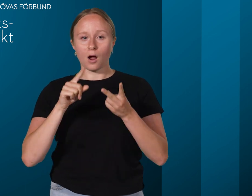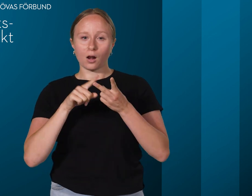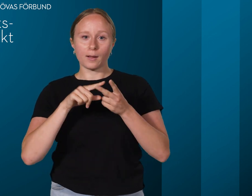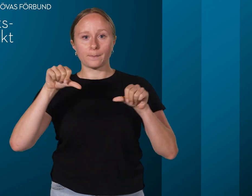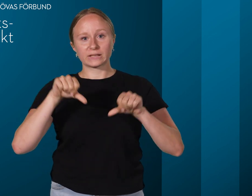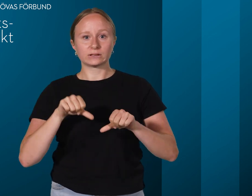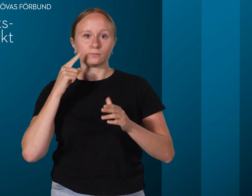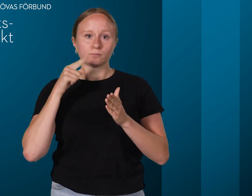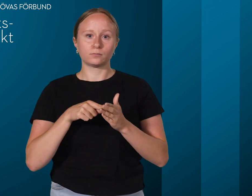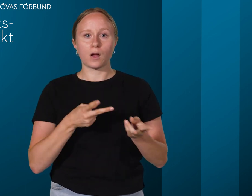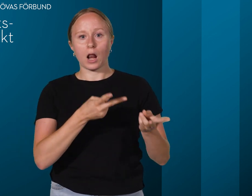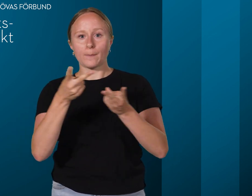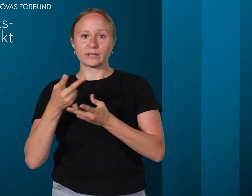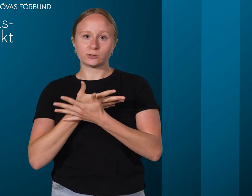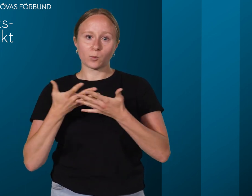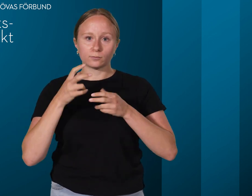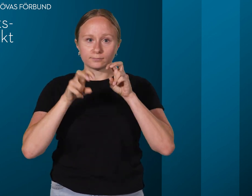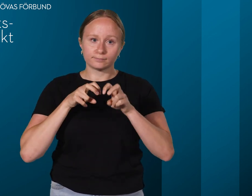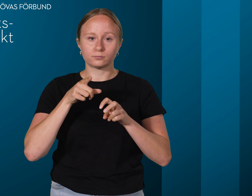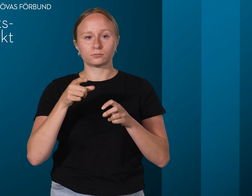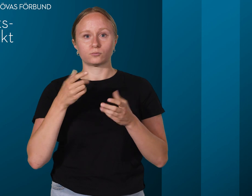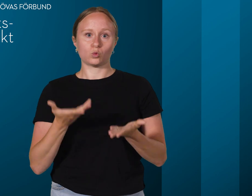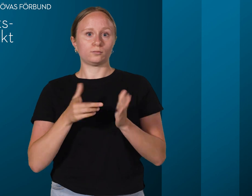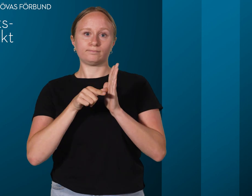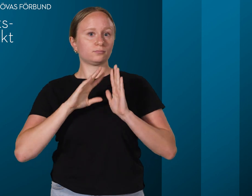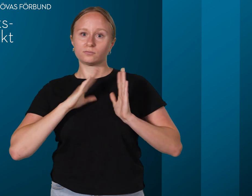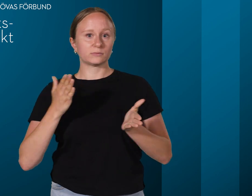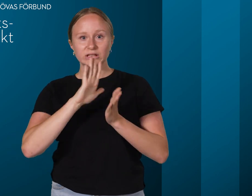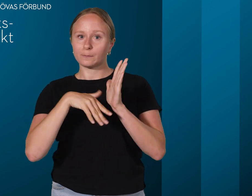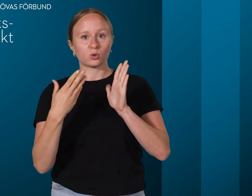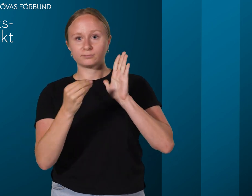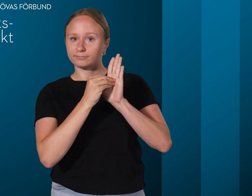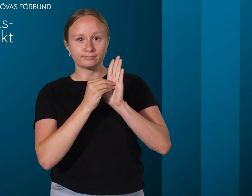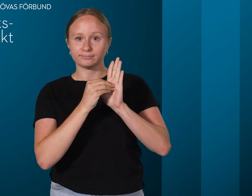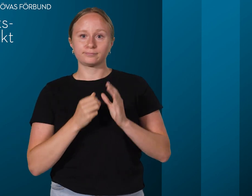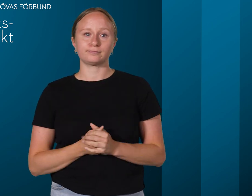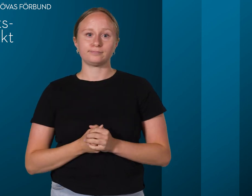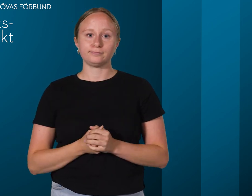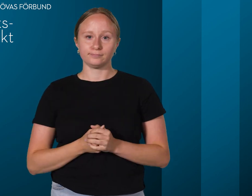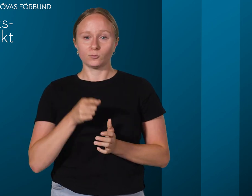Att allmänna språkexamina för närvarande inte kan avläggas på teckenspråk - ansågs också vara en brist.